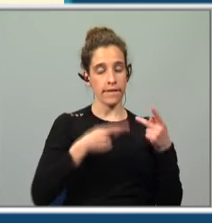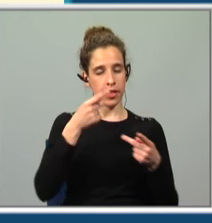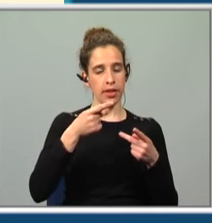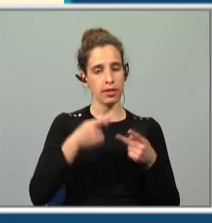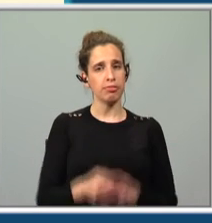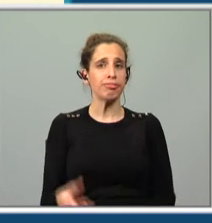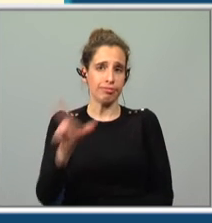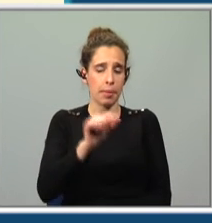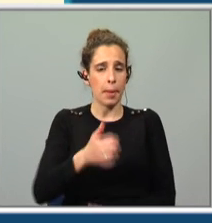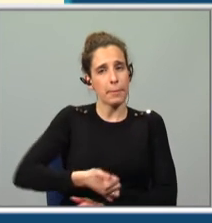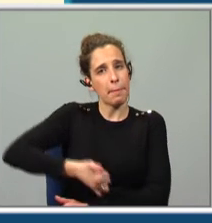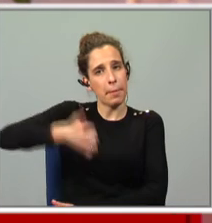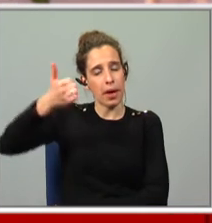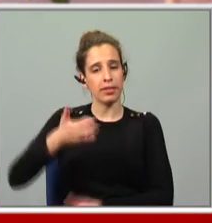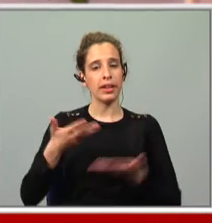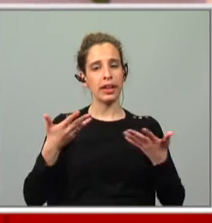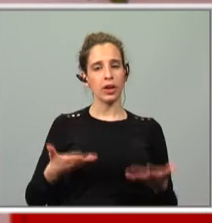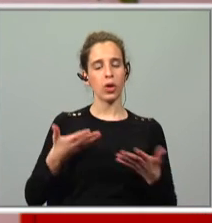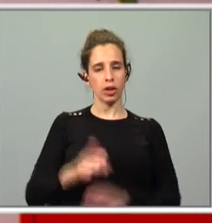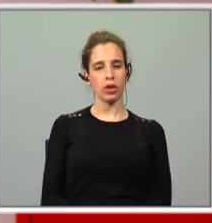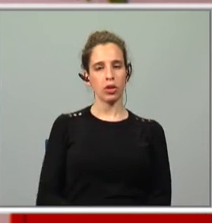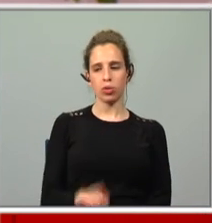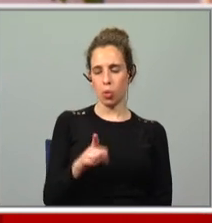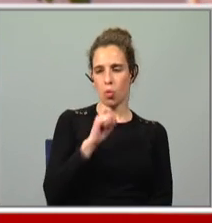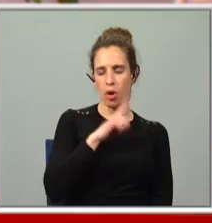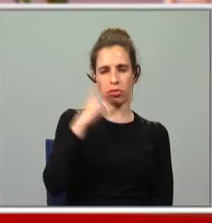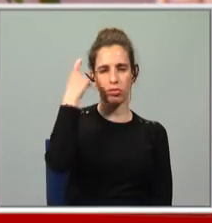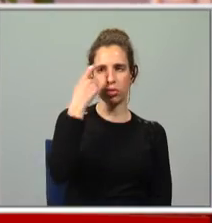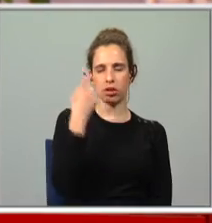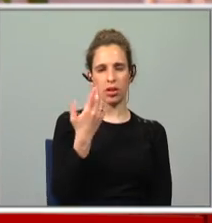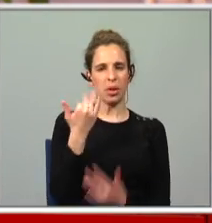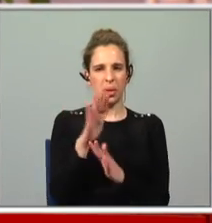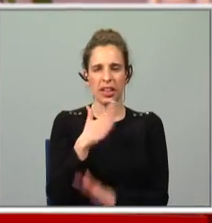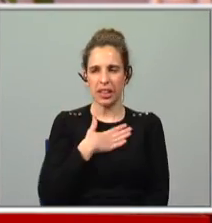que não que o melhor aguarde tu podes pensar assim mas eu vou se calhar 這不是最好的等待這麼想，但我可能會